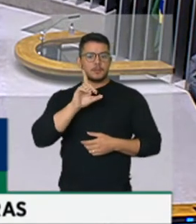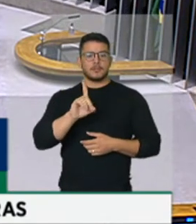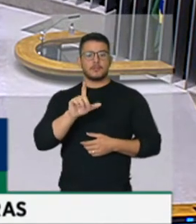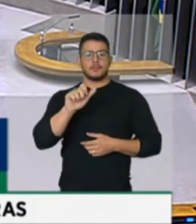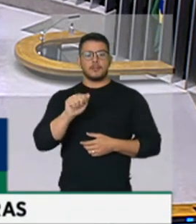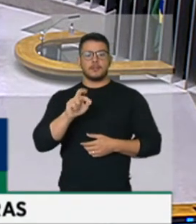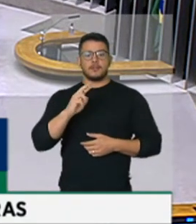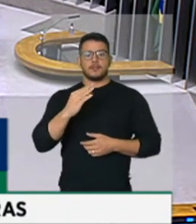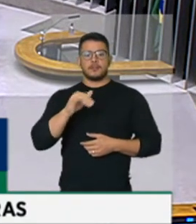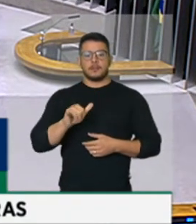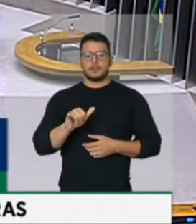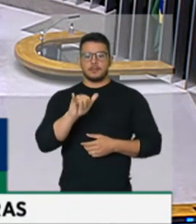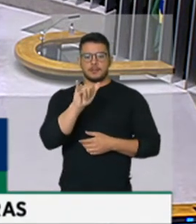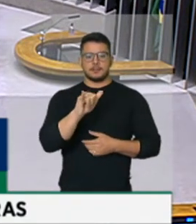FINALIZAR A ANÁLISE DAS